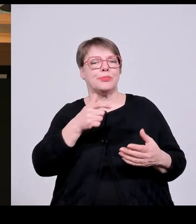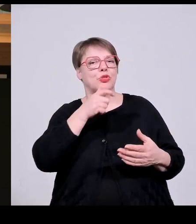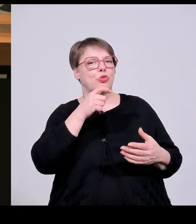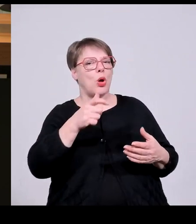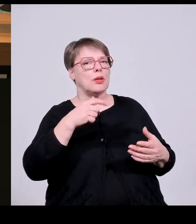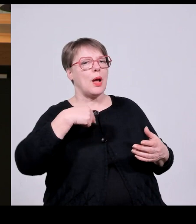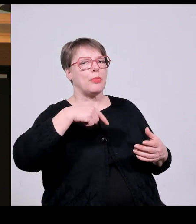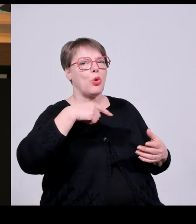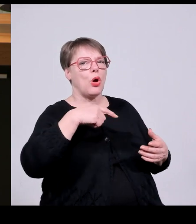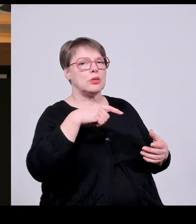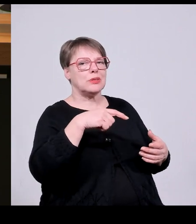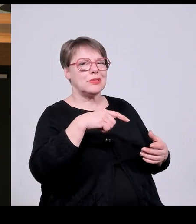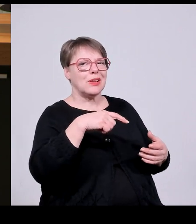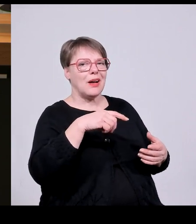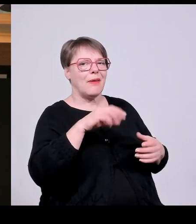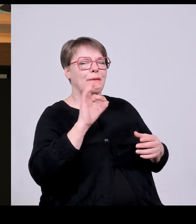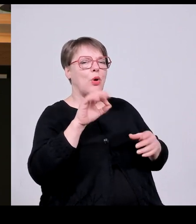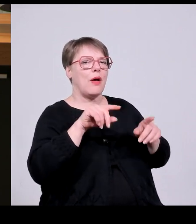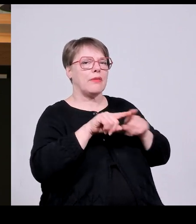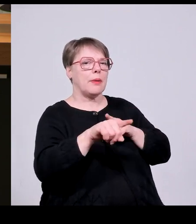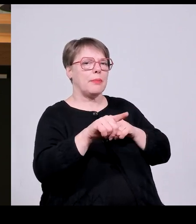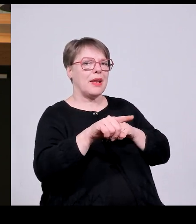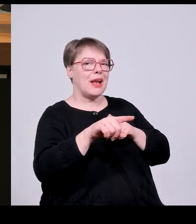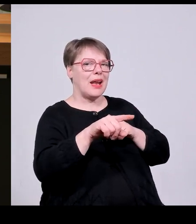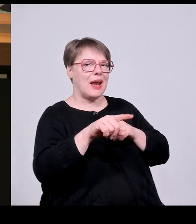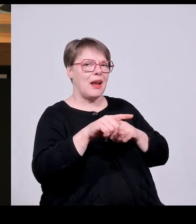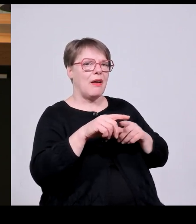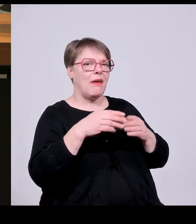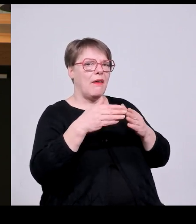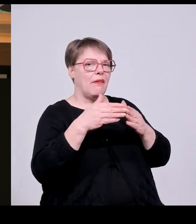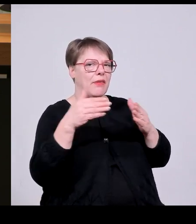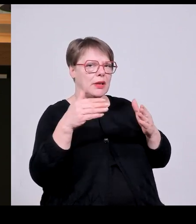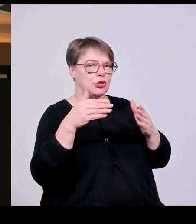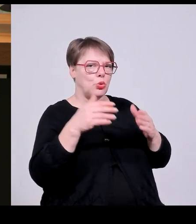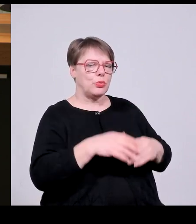deswegen einen Antrag zweimal beraten müssen, dem alle Fraktionen diesem Haus zustimmen.